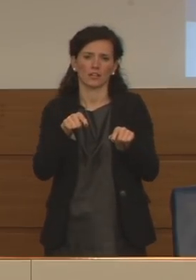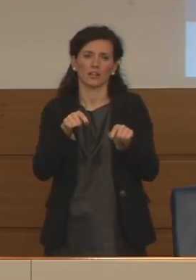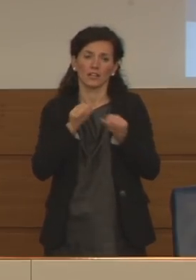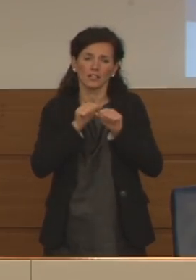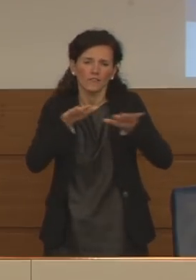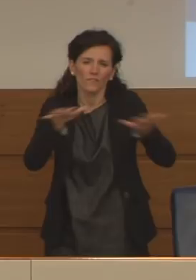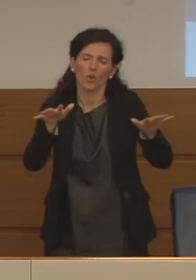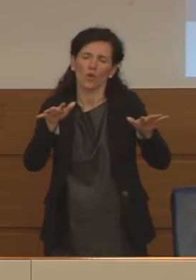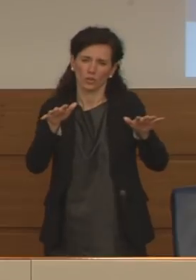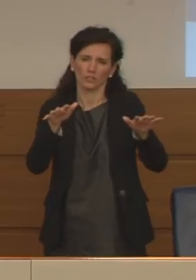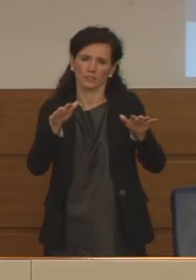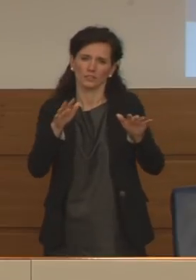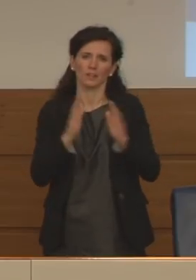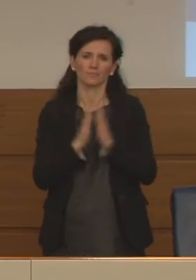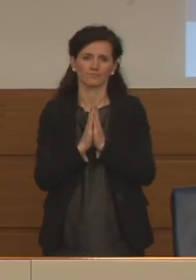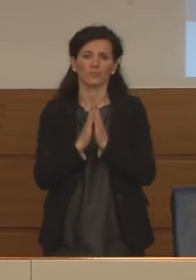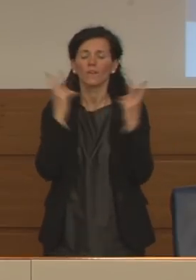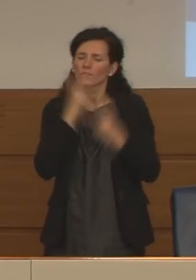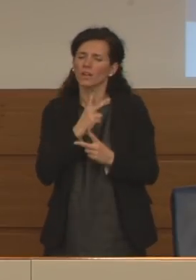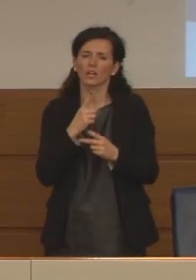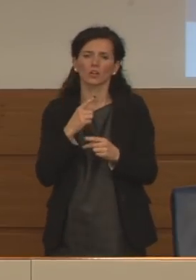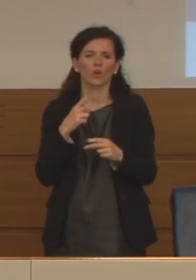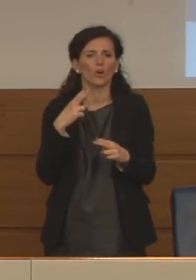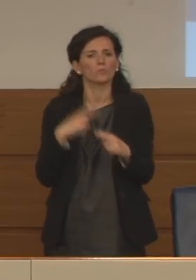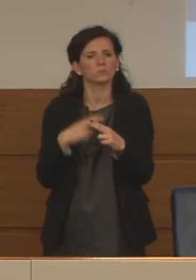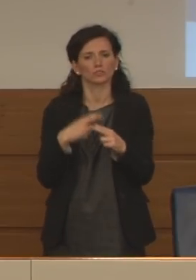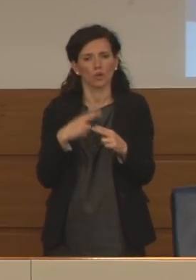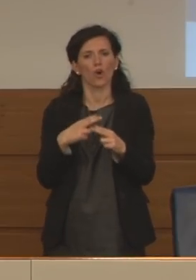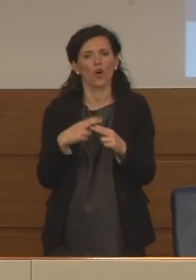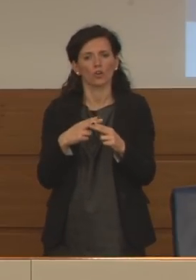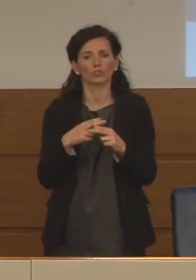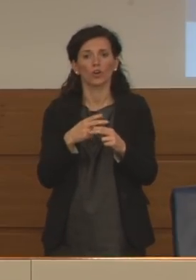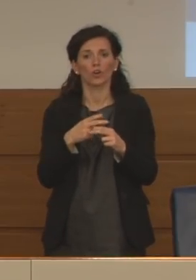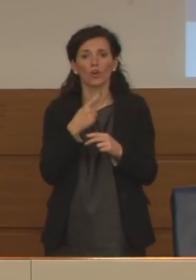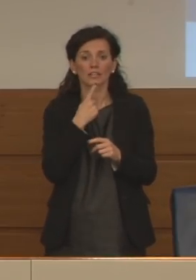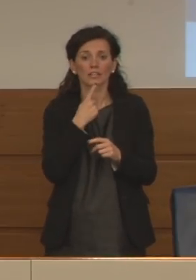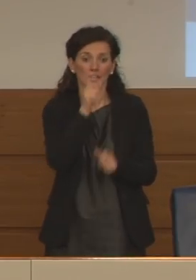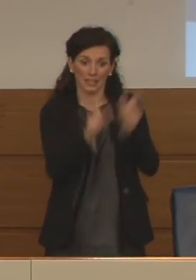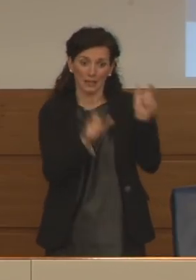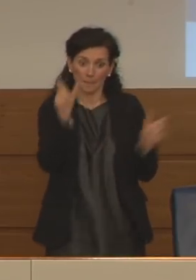C'è davvero bisogno che i medici che aderiscano